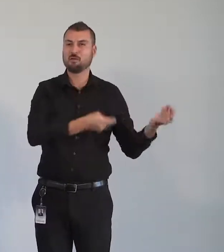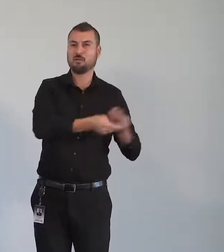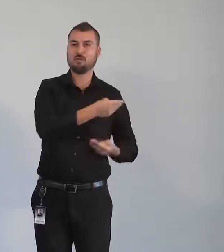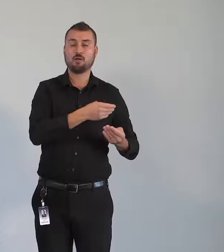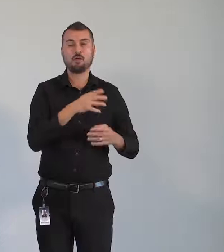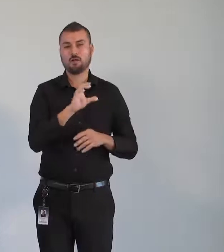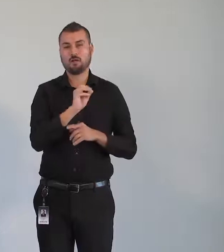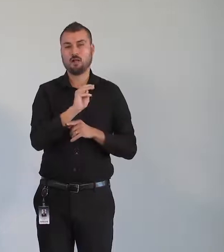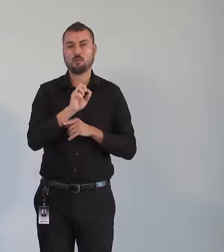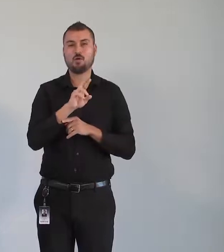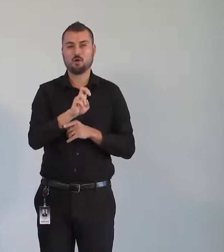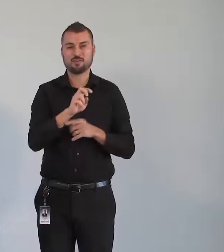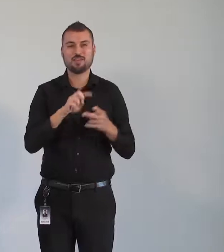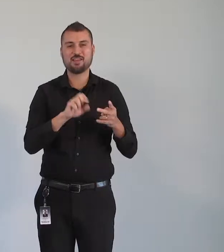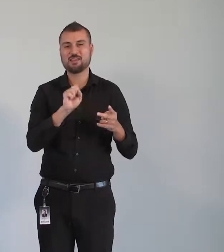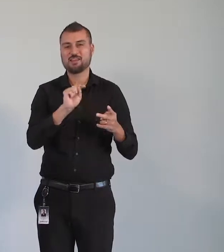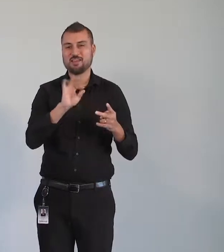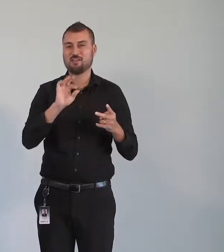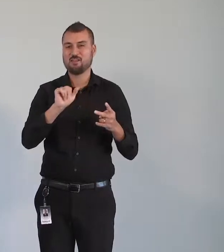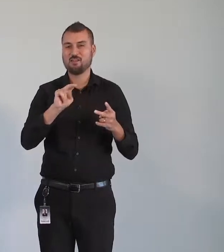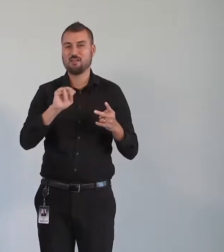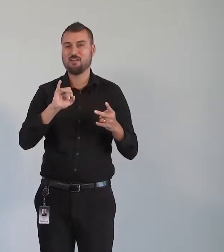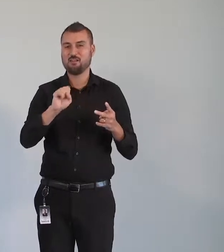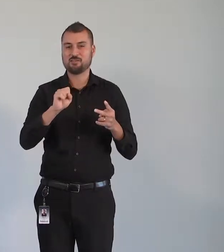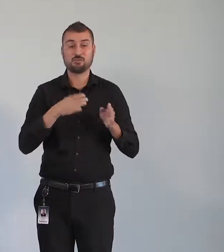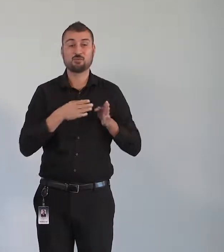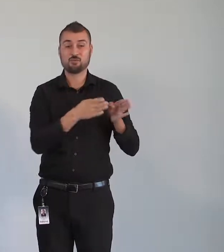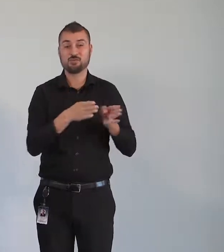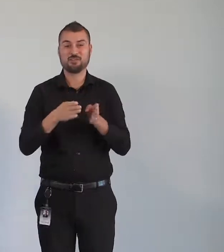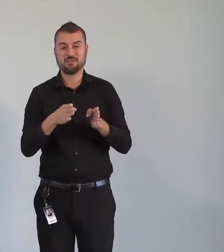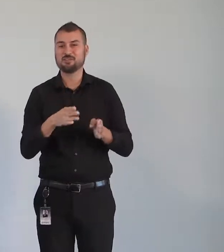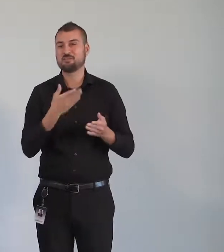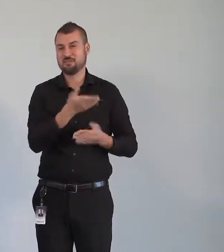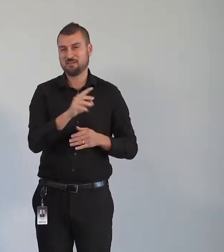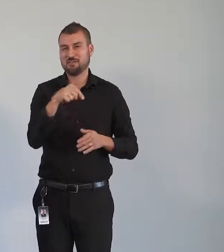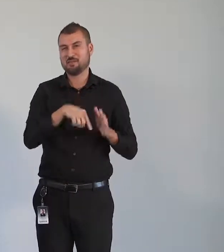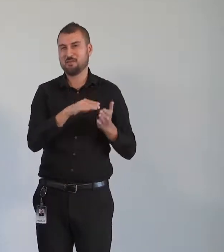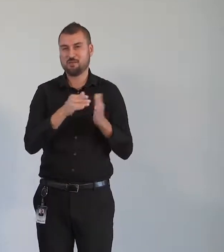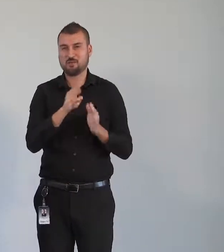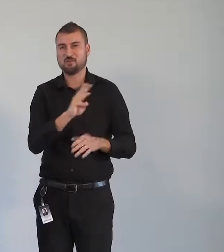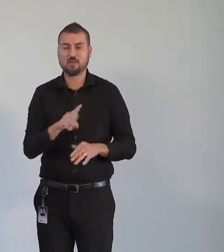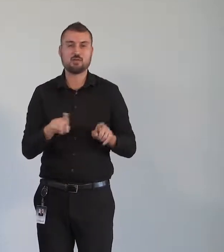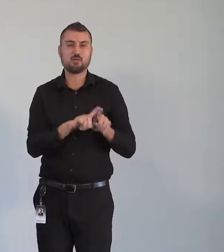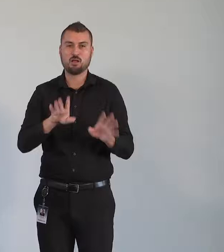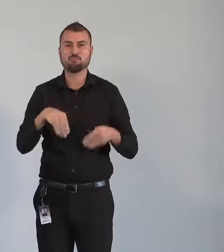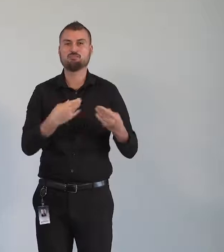calles Commerce y Saint Francis en el centro de Wichita y proporcionó un presupuesto sólido para el arte público y los componentes estéticos